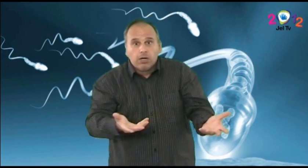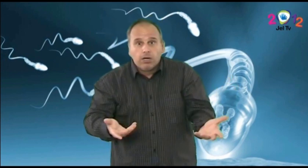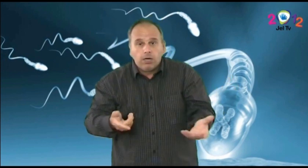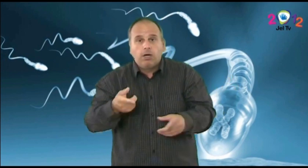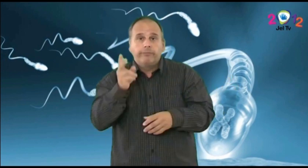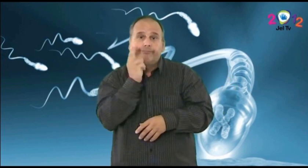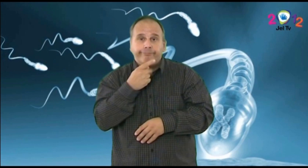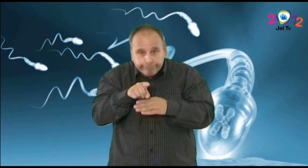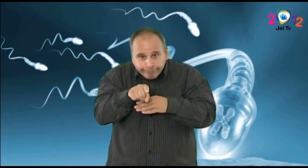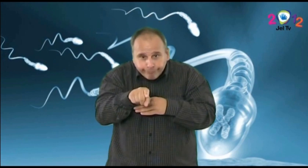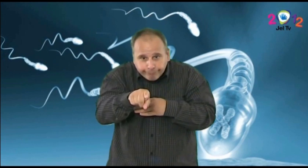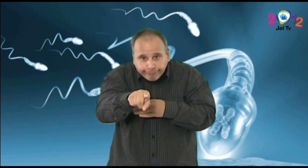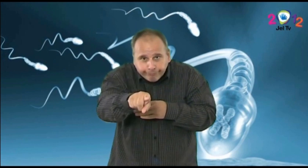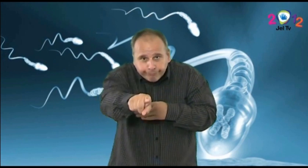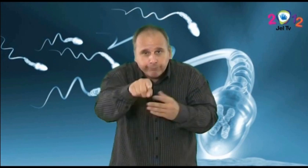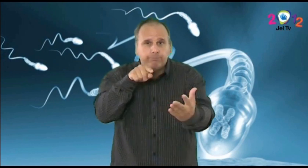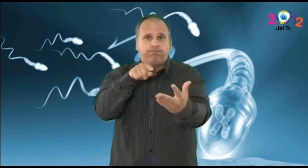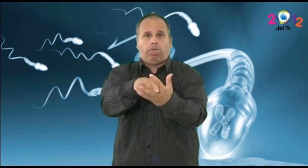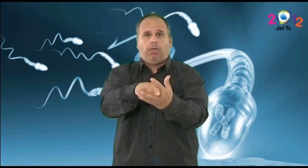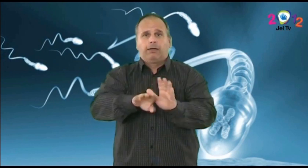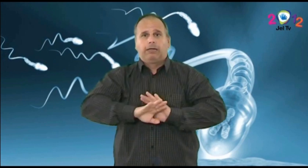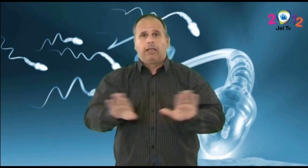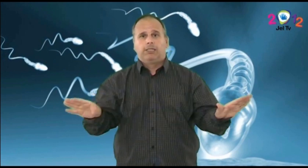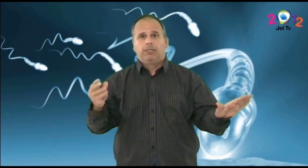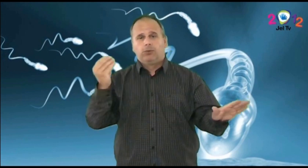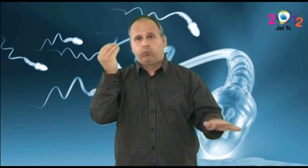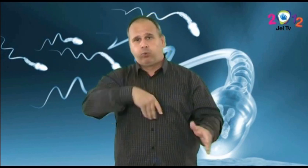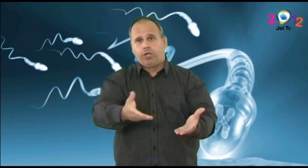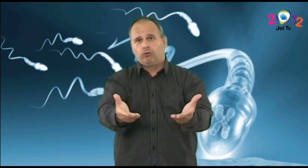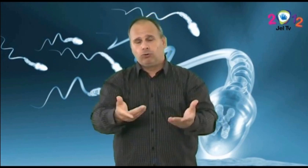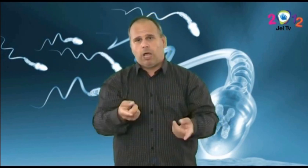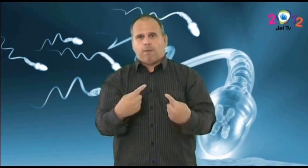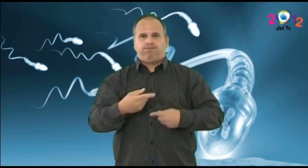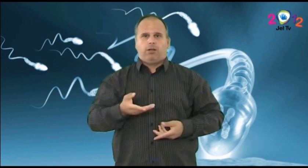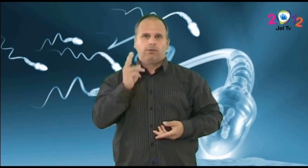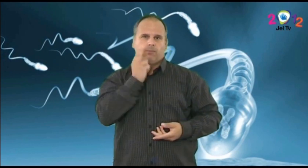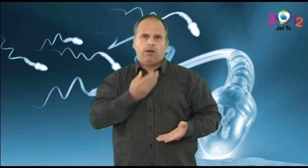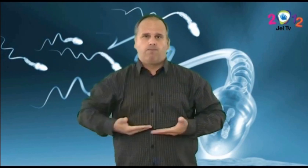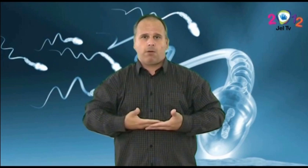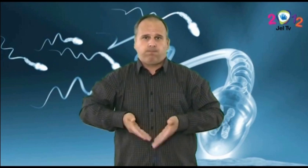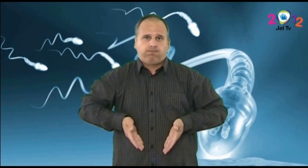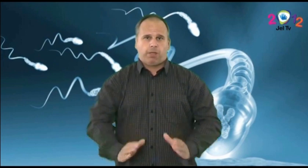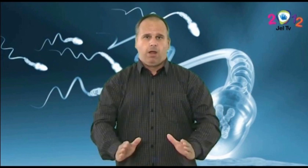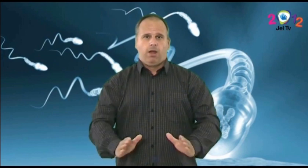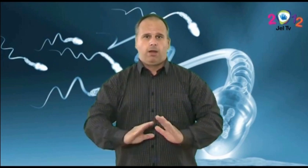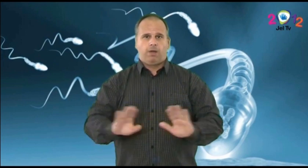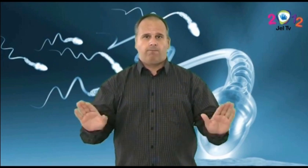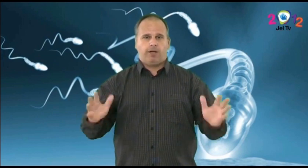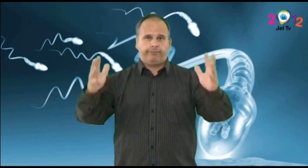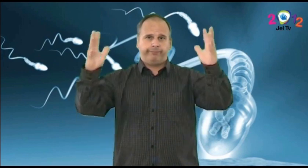A siket sperma viszont, mivel nem hallotta a tapsot, nyugodtan halad a petesejt felé és elsõnként ér oda. Így lett a halló házaspárnak siket babája.